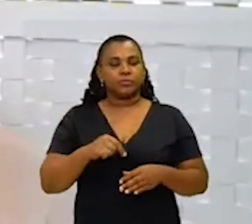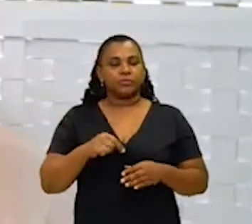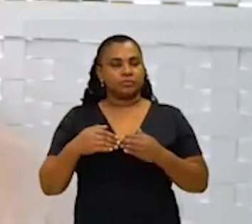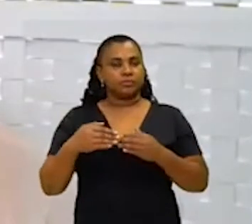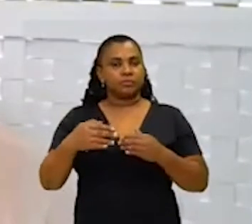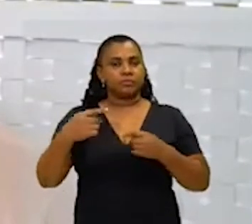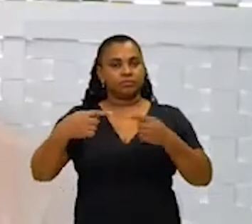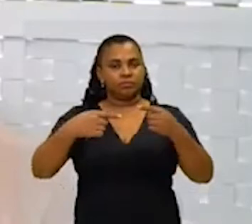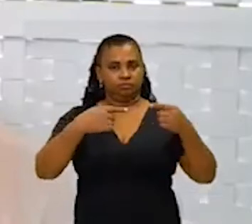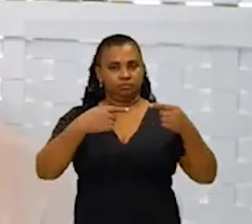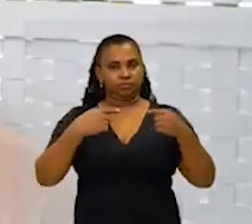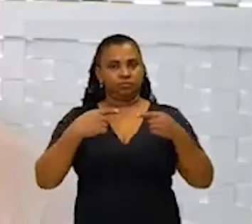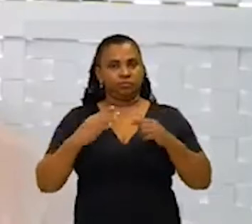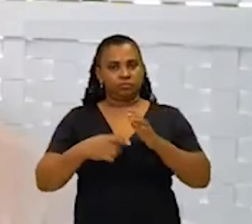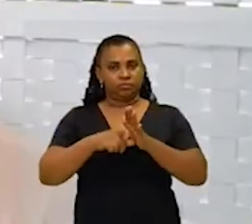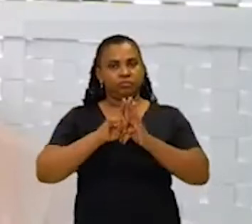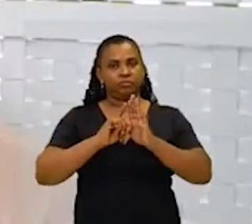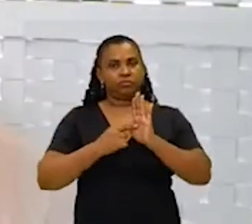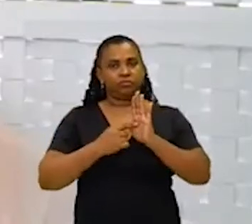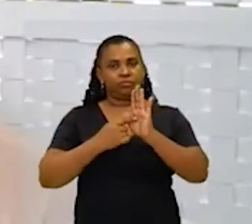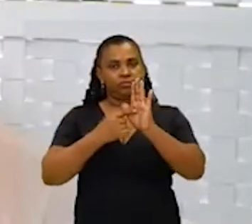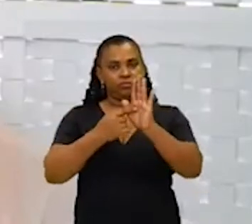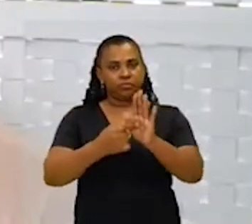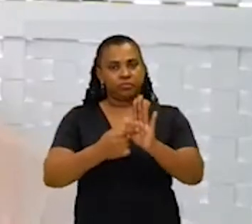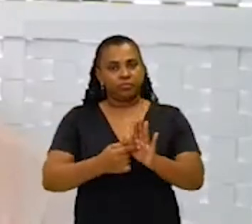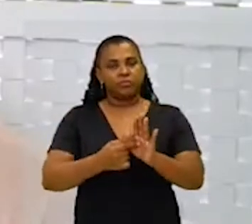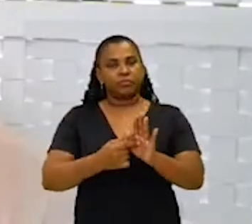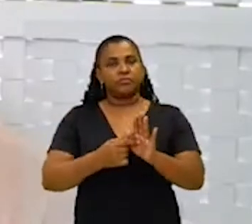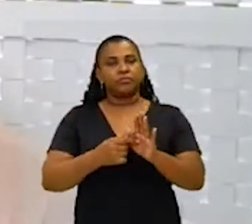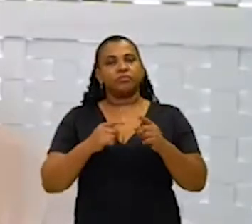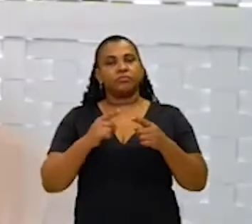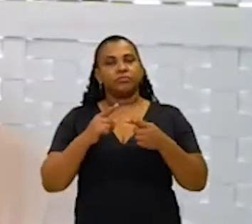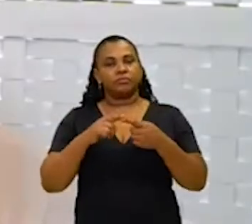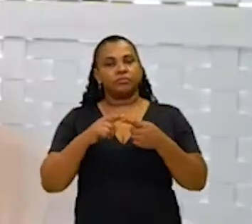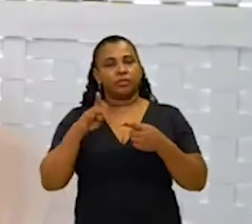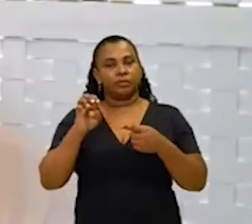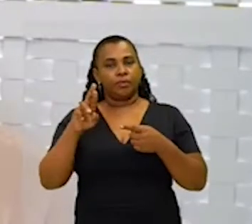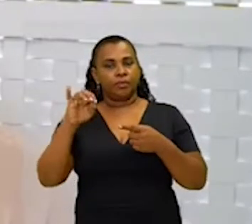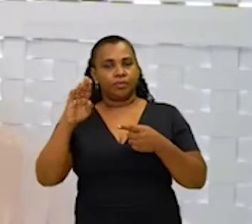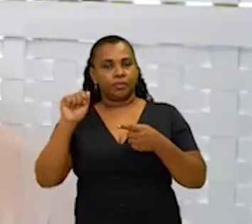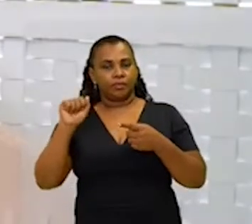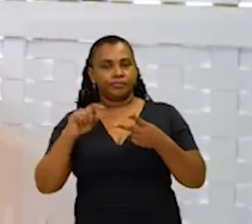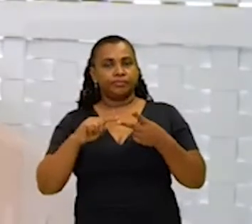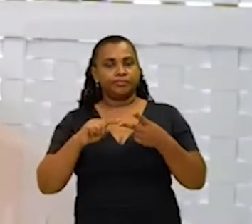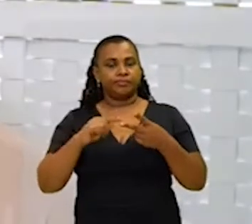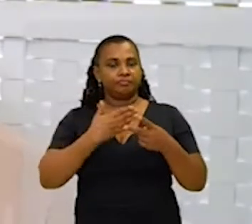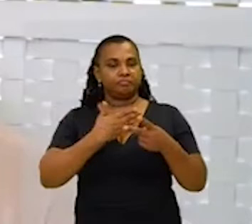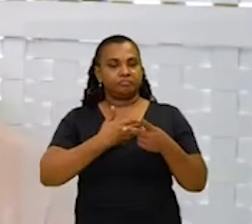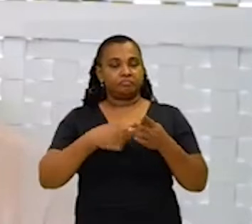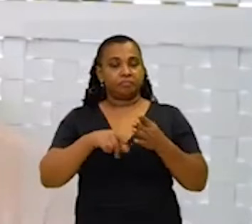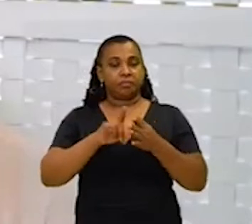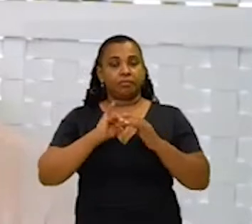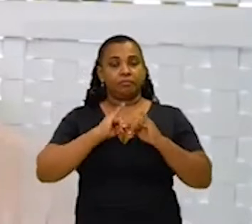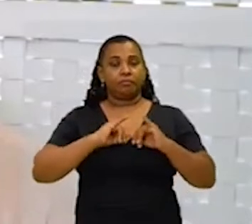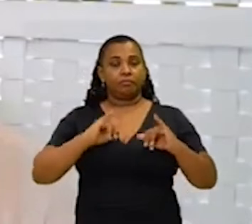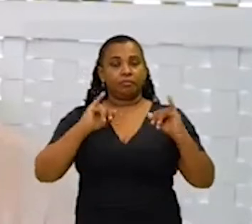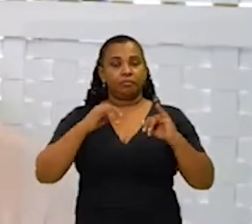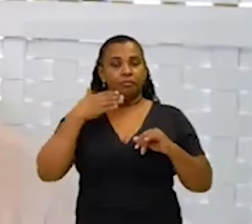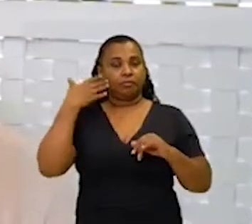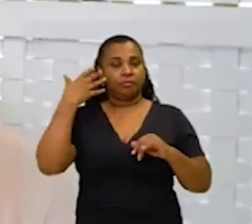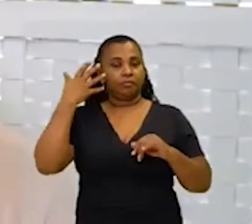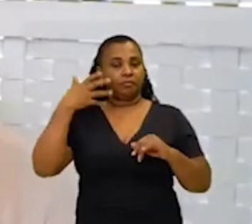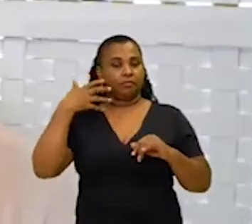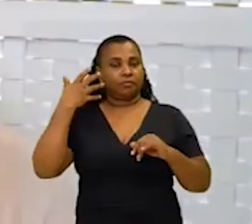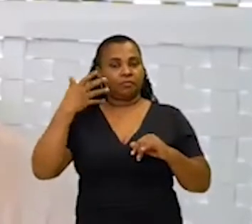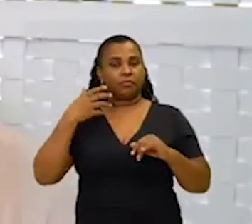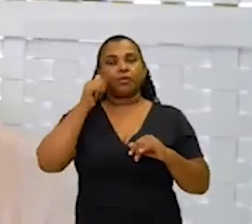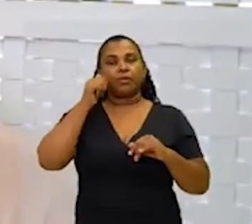aqui a correr de Barro Branco corrente todos os colegas que falaram de mim mulheres negras ouvir